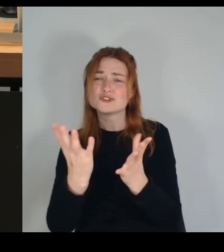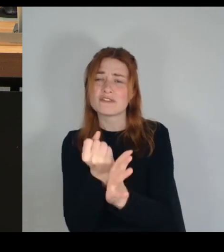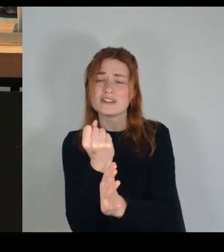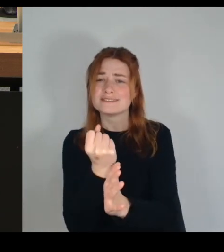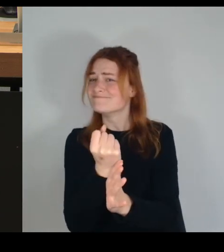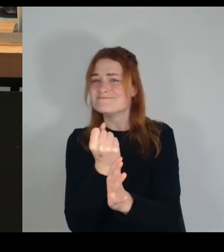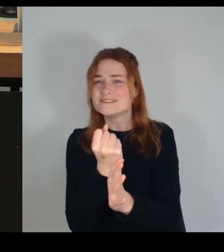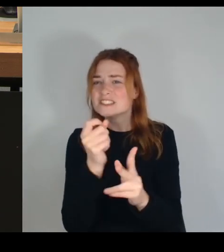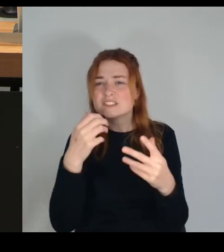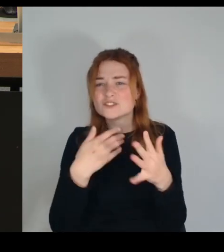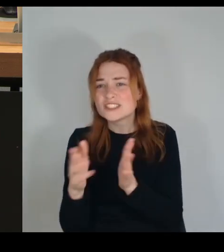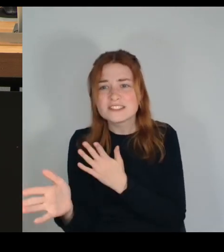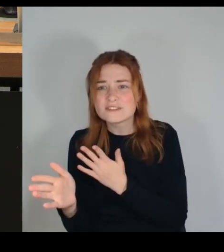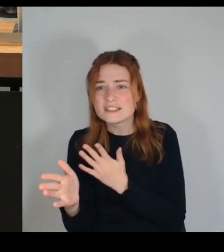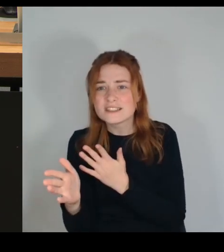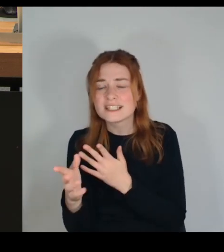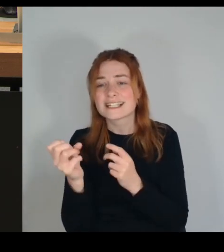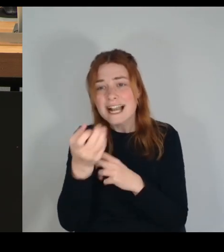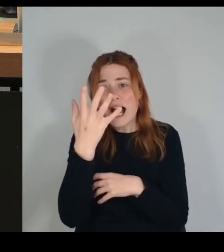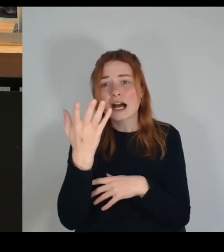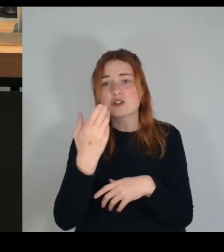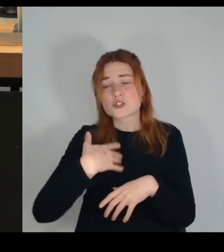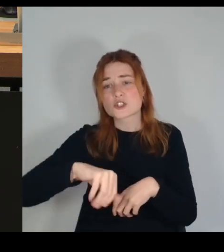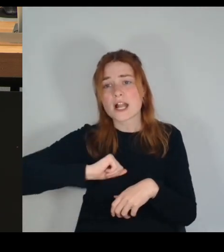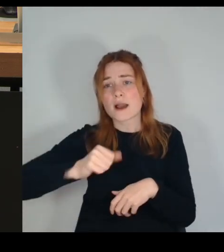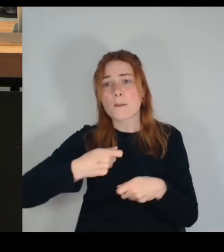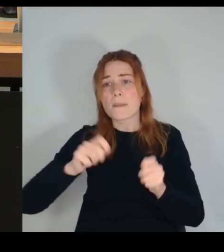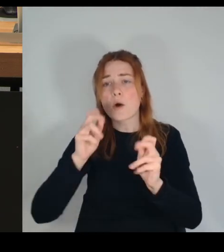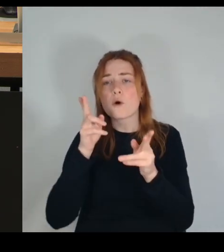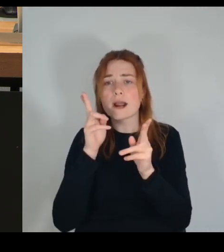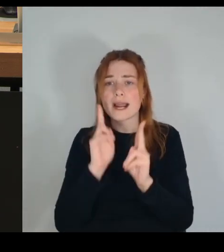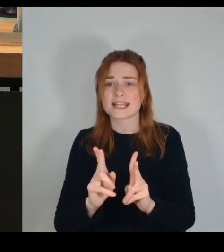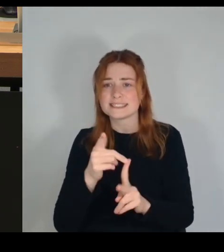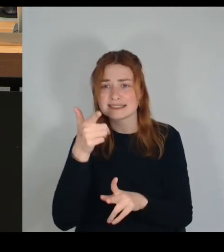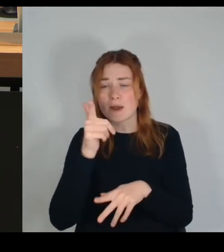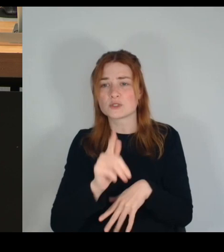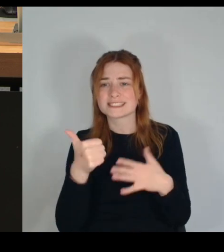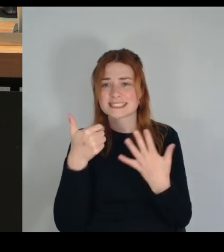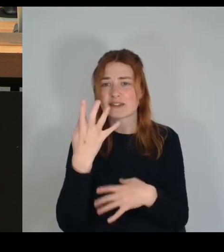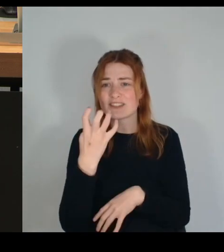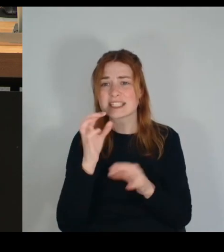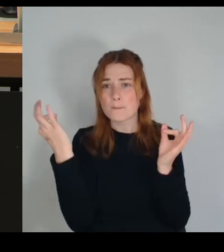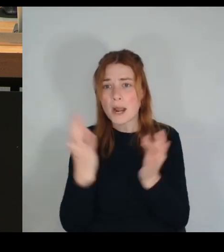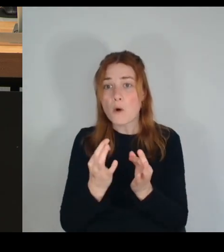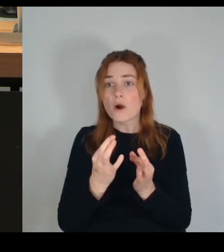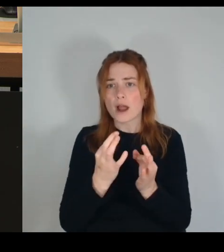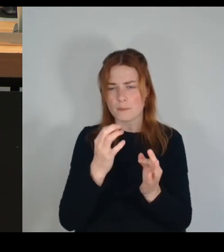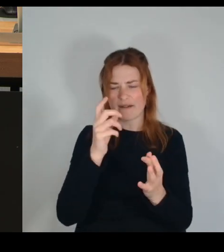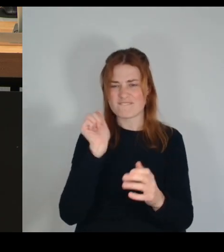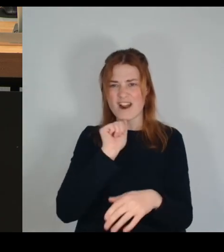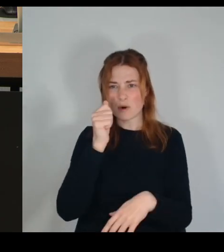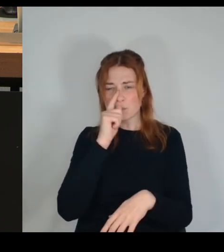Aber warum denn nur für Menschen, die nicht in diesem Land geboren sind? Und dann beziehen sie sich ja immer wieder auf Ukrainer usw